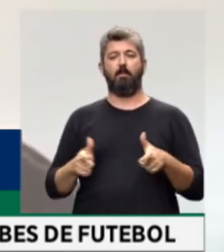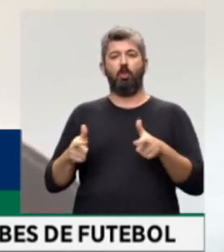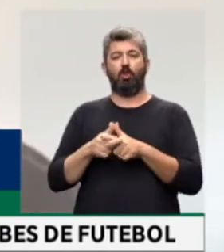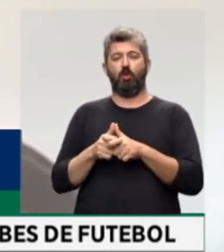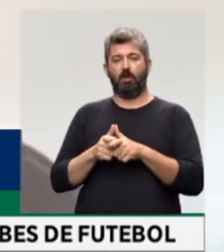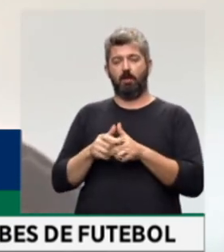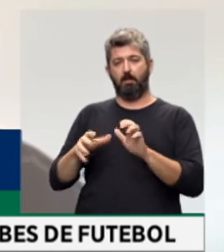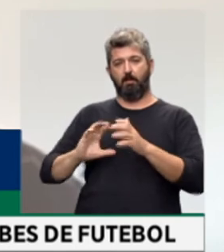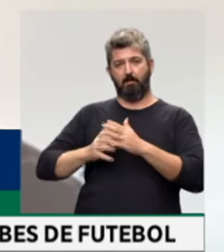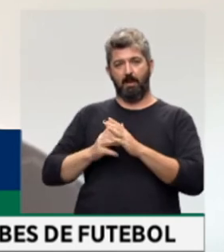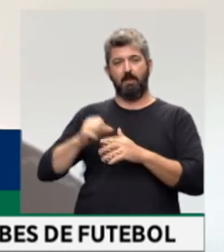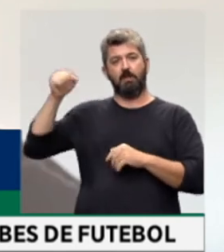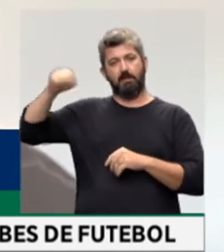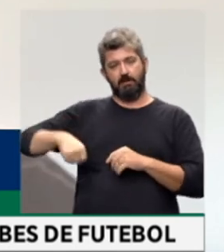SEJAM FEITAS COM REGRA. QUE É DATA PELA LEI, POR ISSO O